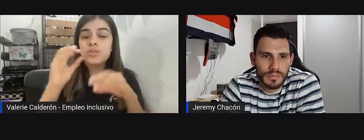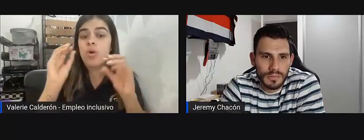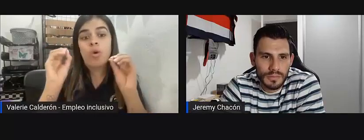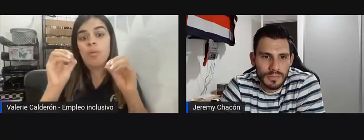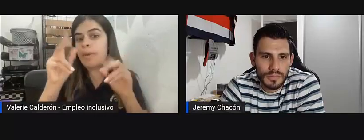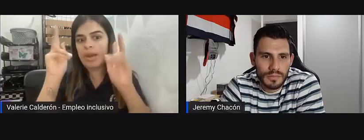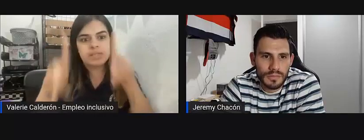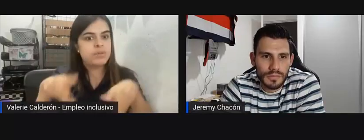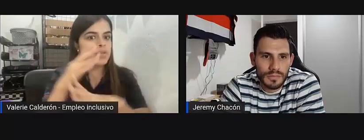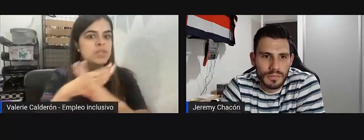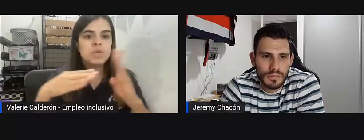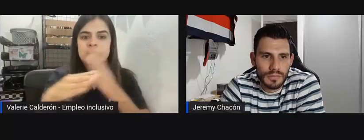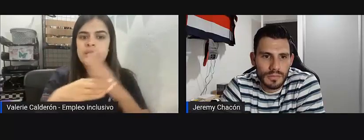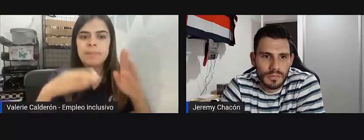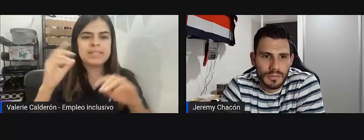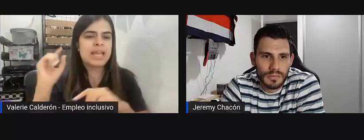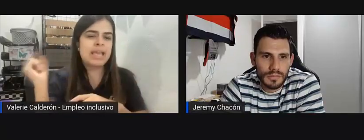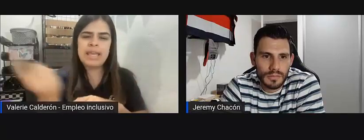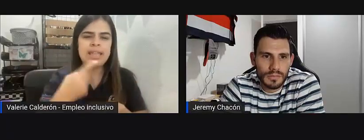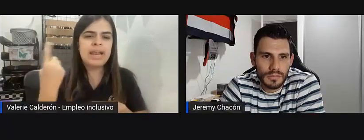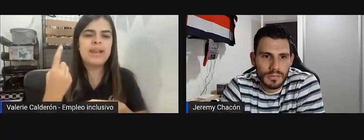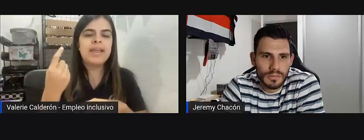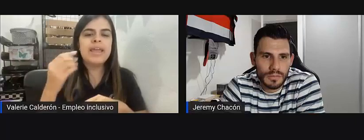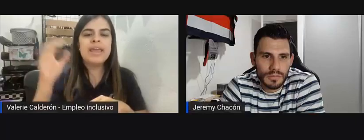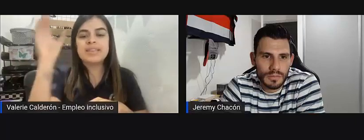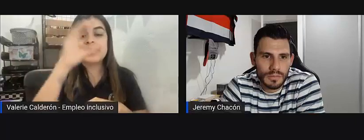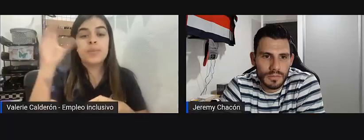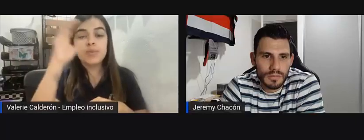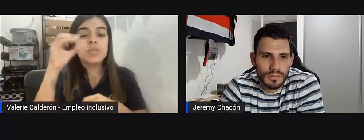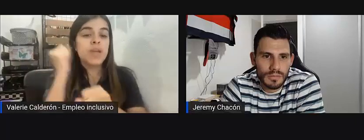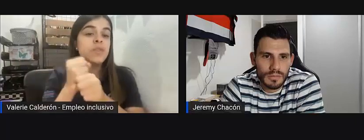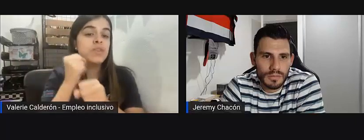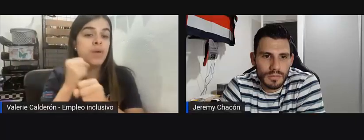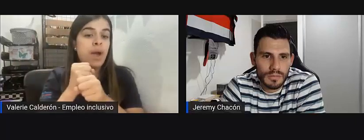o para las personas con discapacidad en general que están buscando trabajo